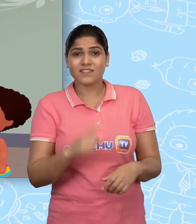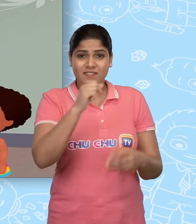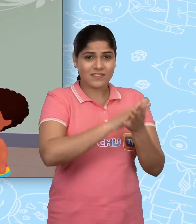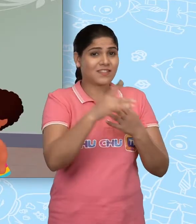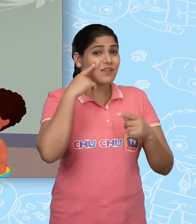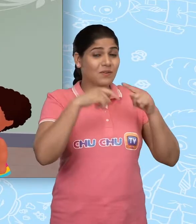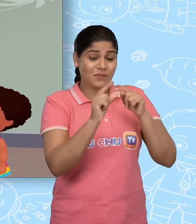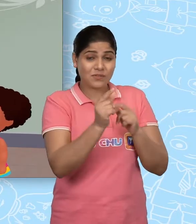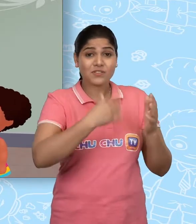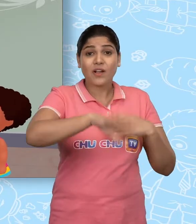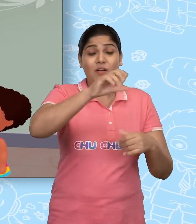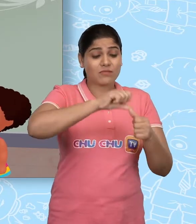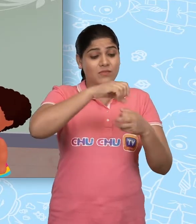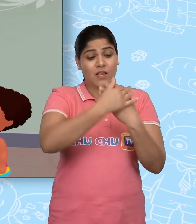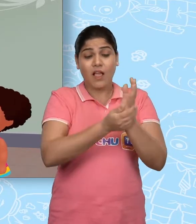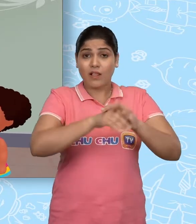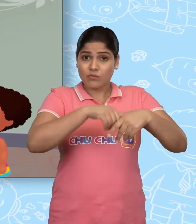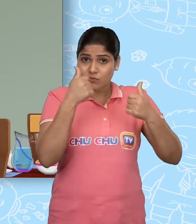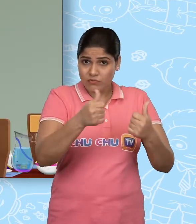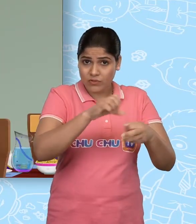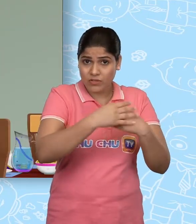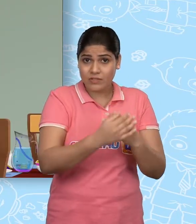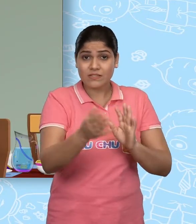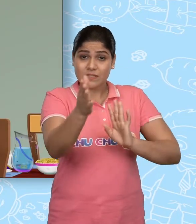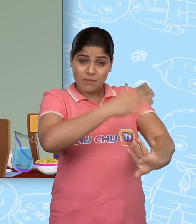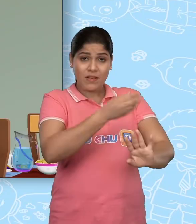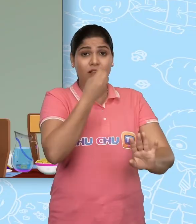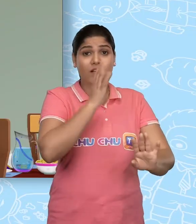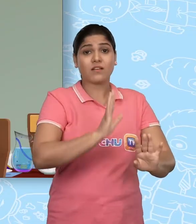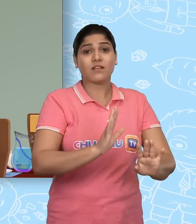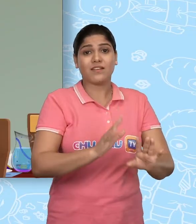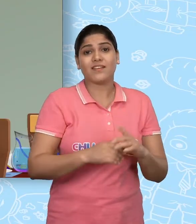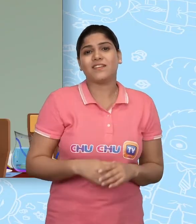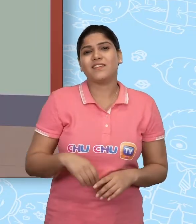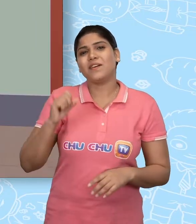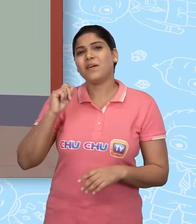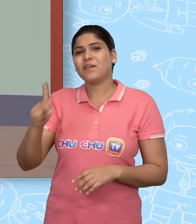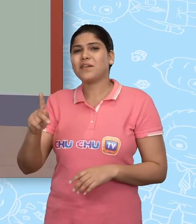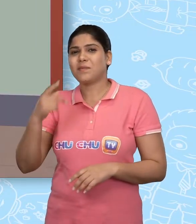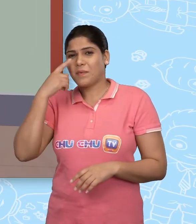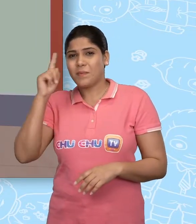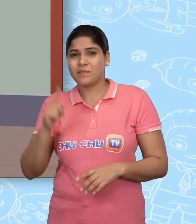Chiku! चलो ज़ाओ अपने हाथ अच्छे से धो लो इससे पहले कि तुम अपना ख़ाना खाओ ठीक है Mom